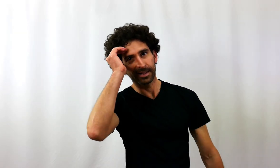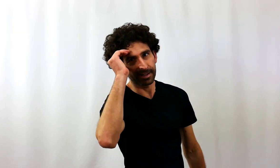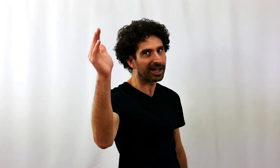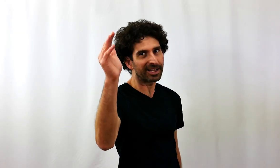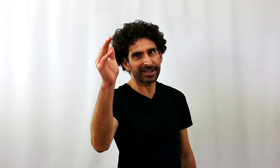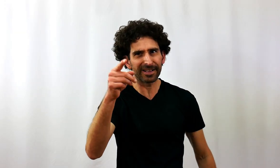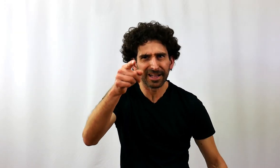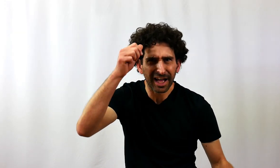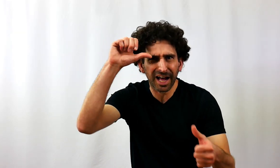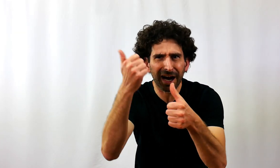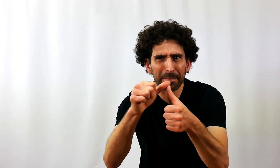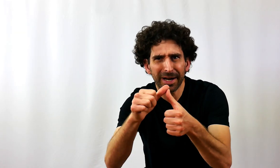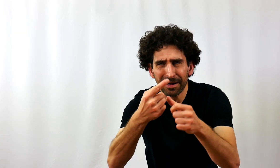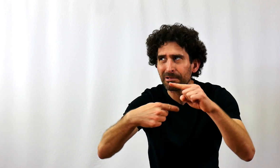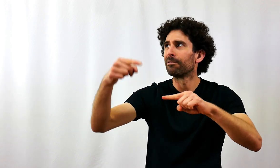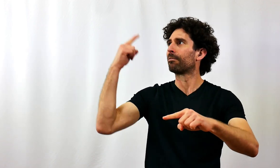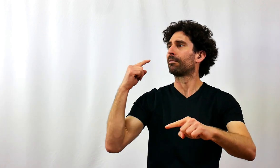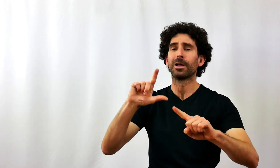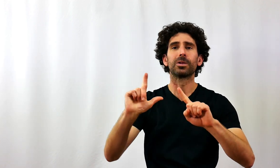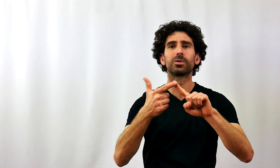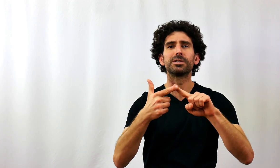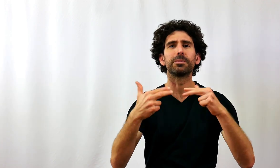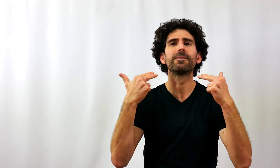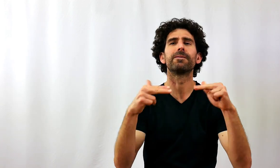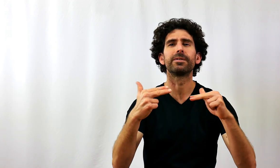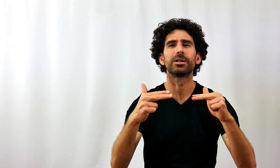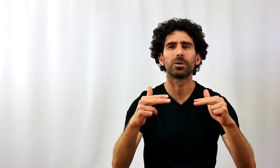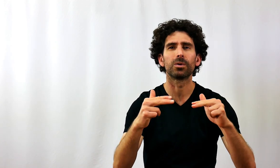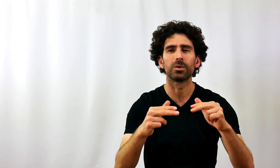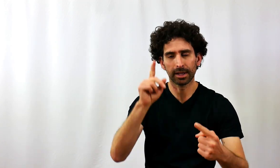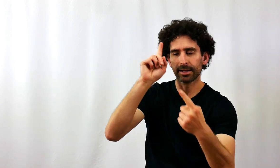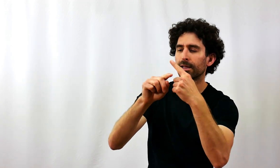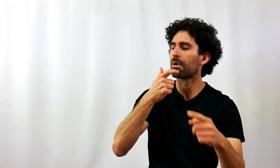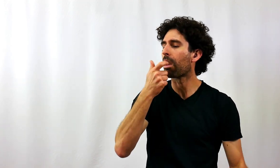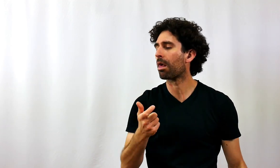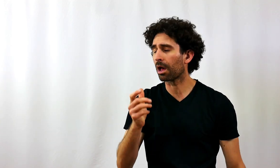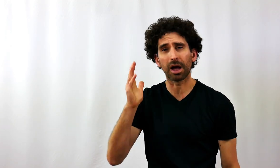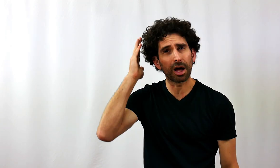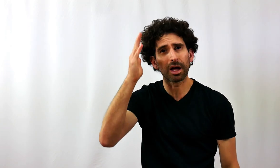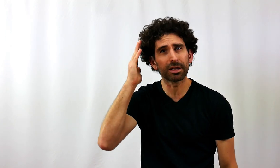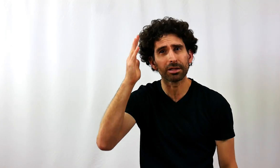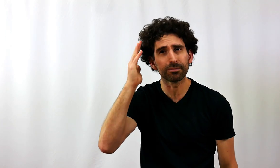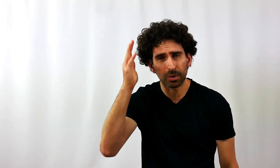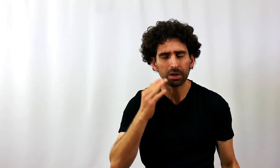Hey ! Tu te rappelles de la deuxième vidéo sur les langues des animaux ?